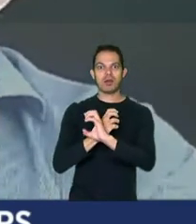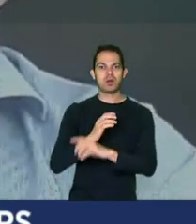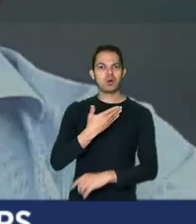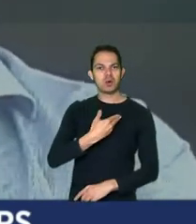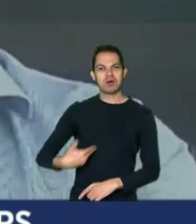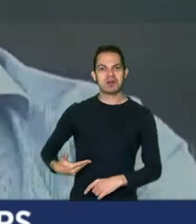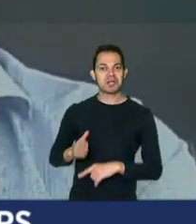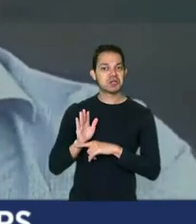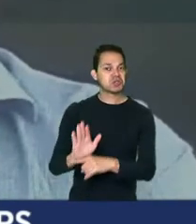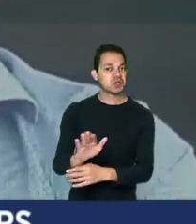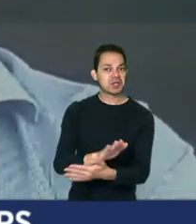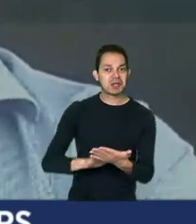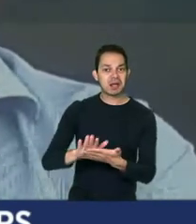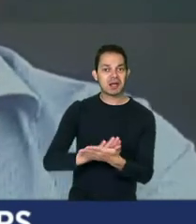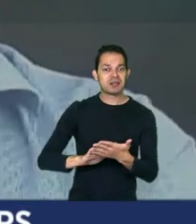NÃO AJUDOU E AINDA RETIROU O